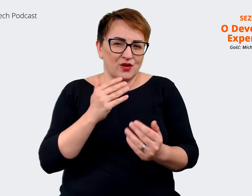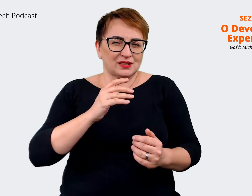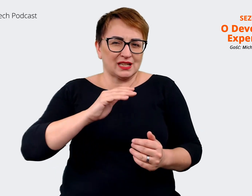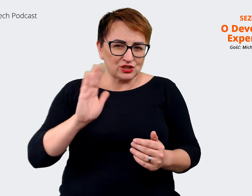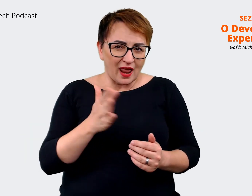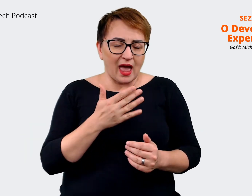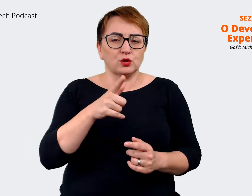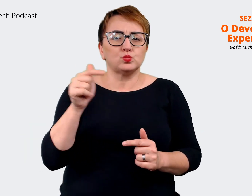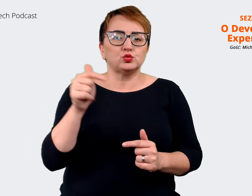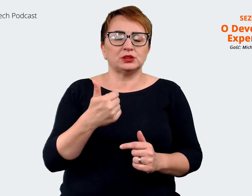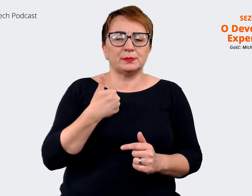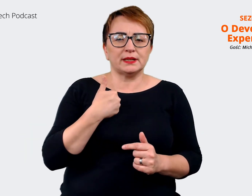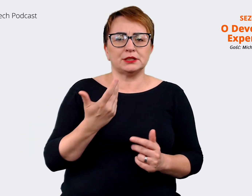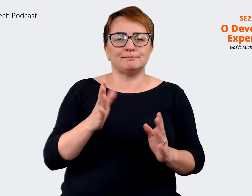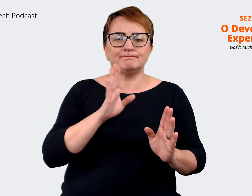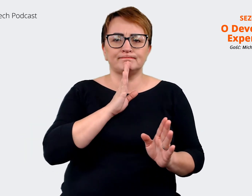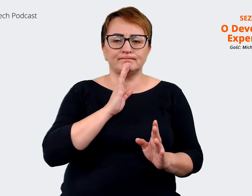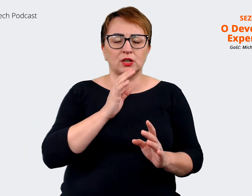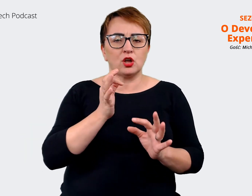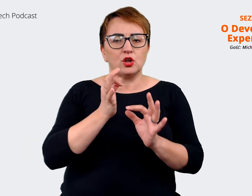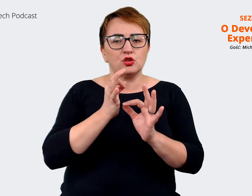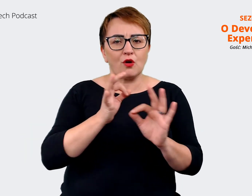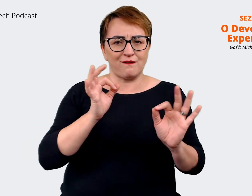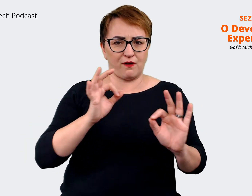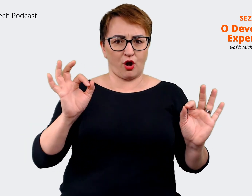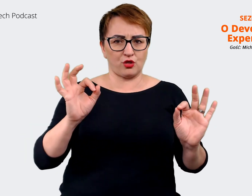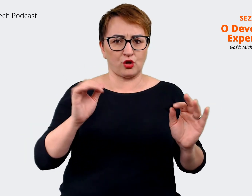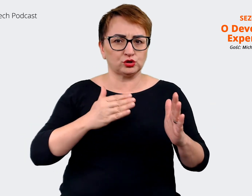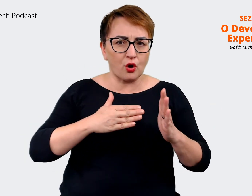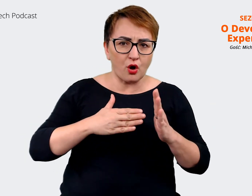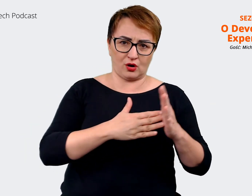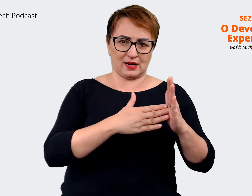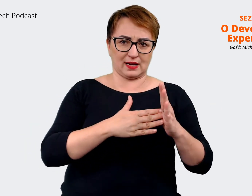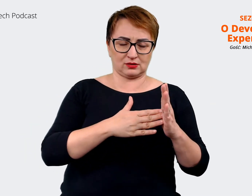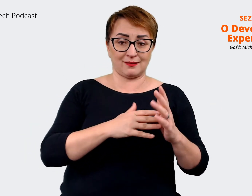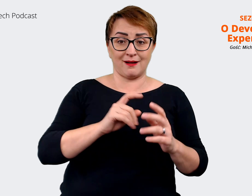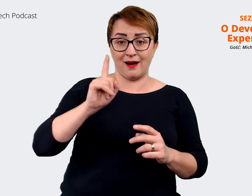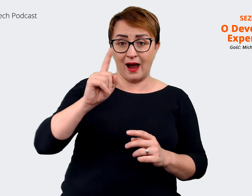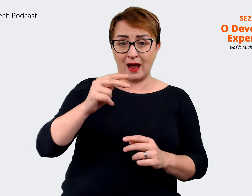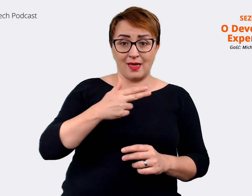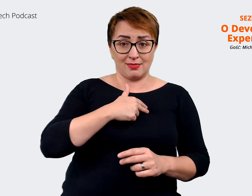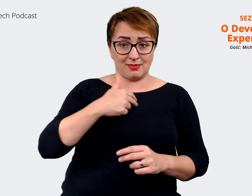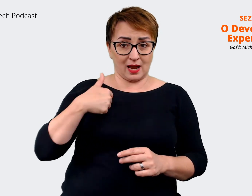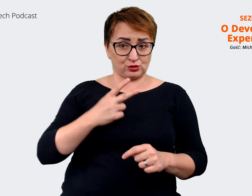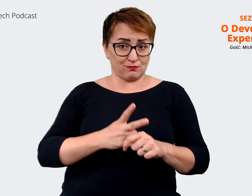musi być pewna, tak jakby, dowolność troszeczkę ograniczona. Ale naszym podejściem jednocześnie